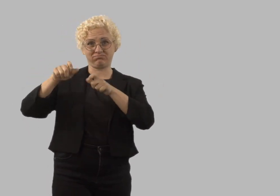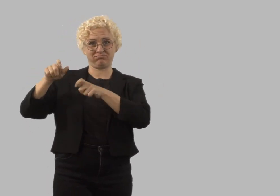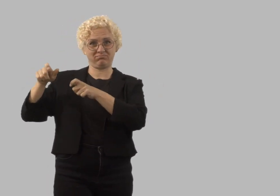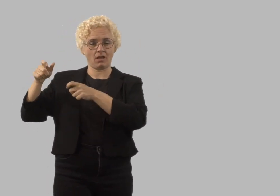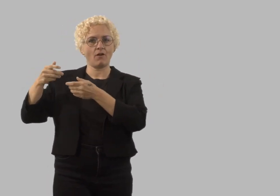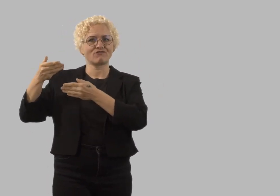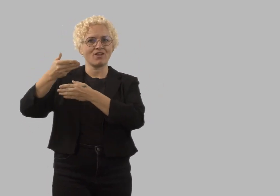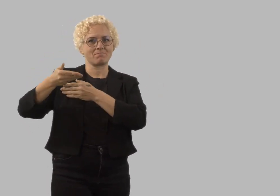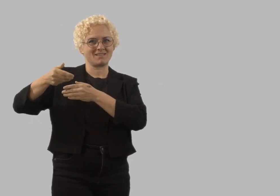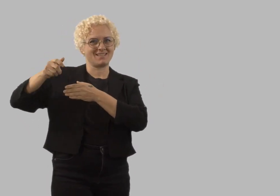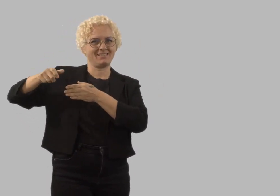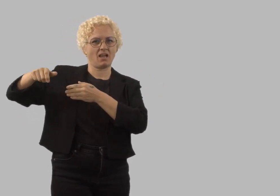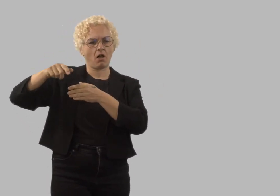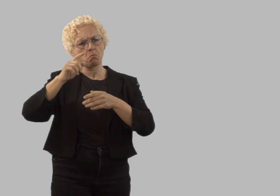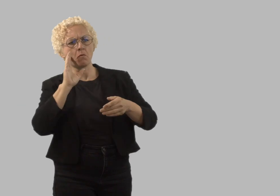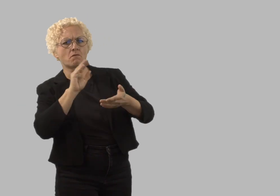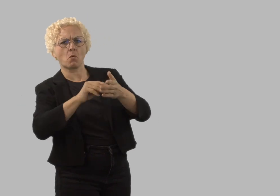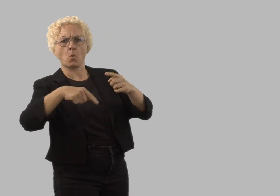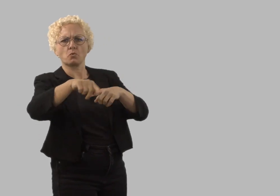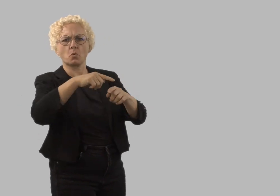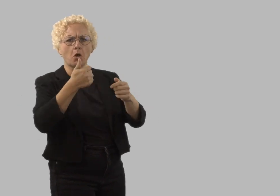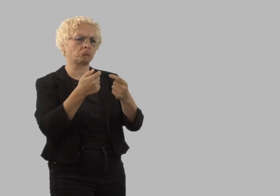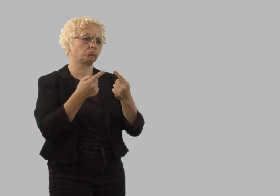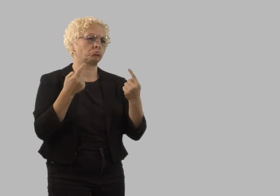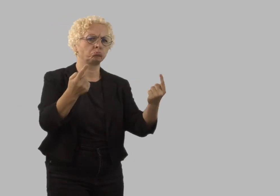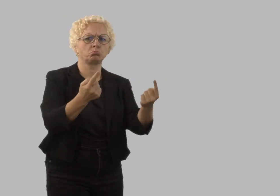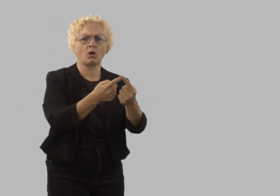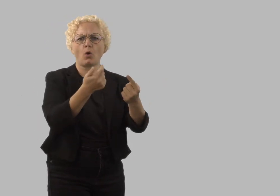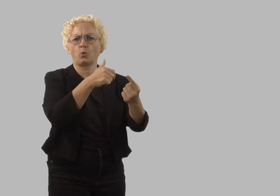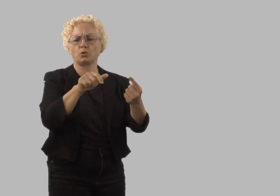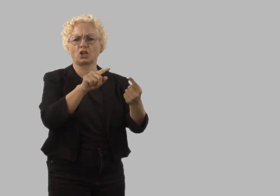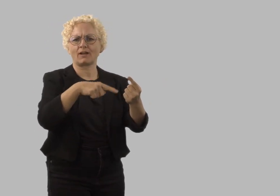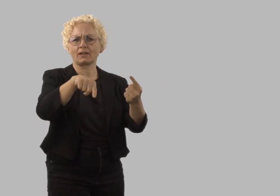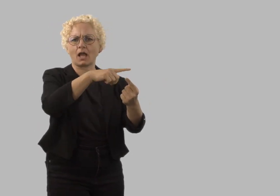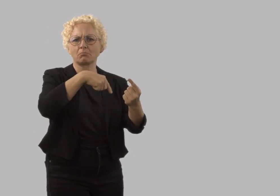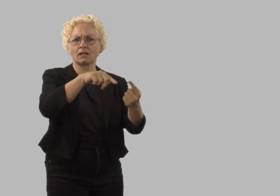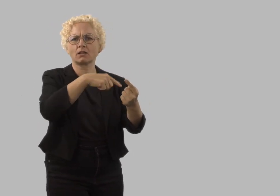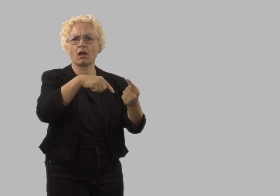in denen Vermieter in 100-Quadratmeter-Wohnungen